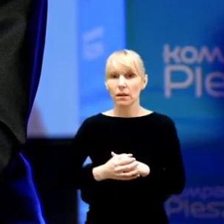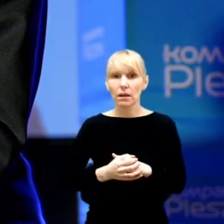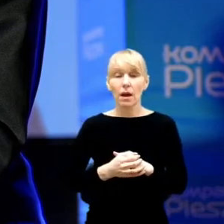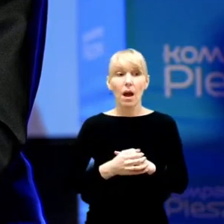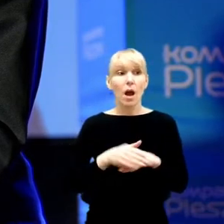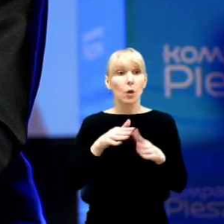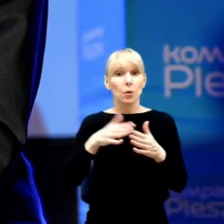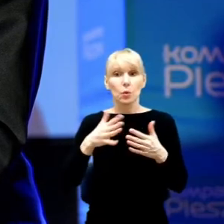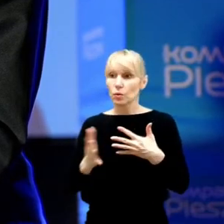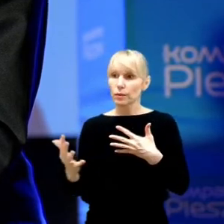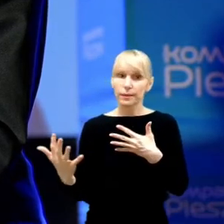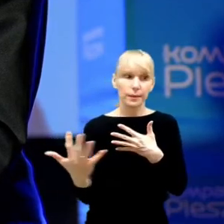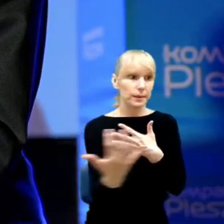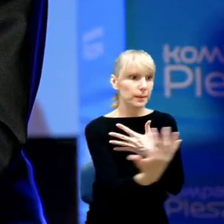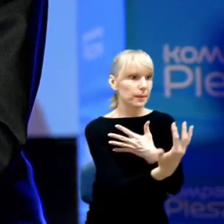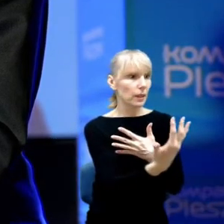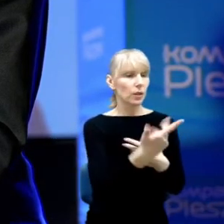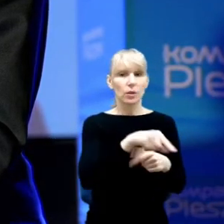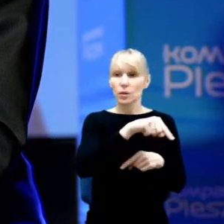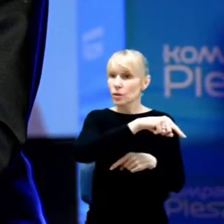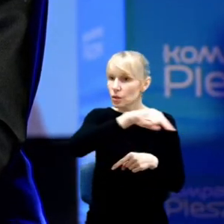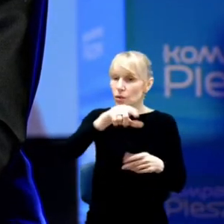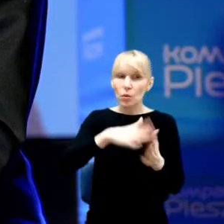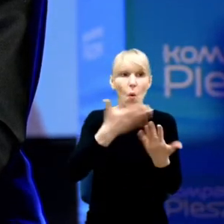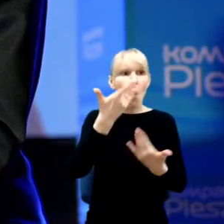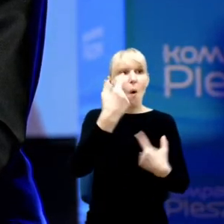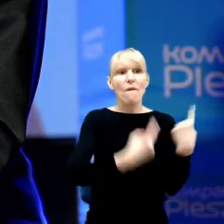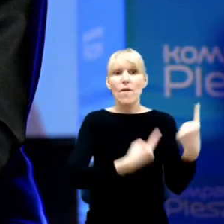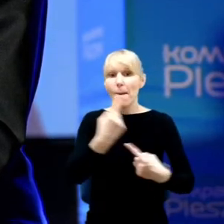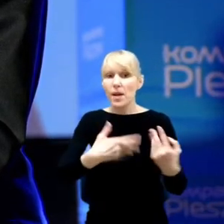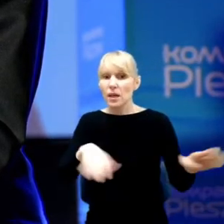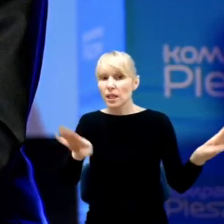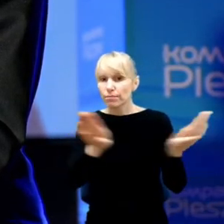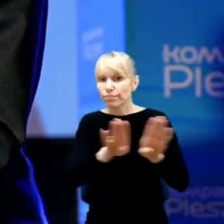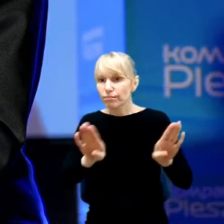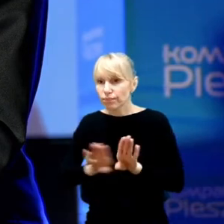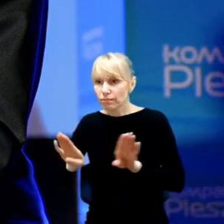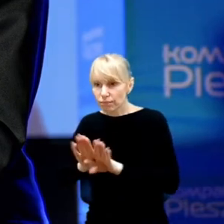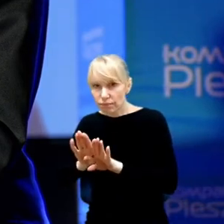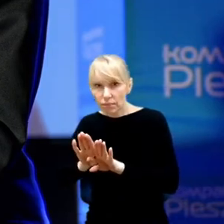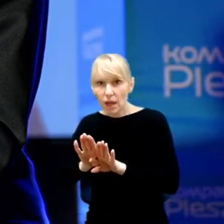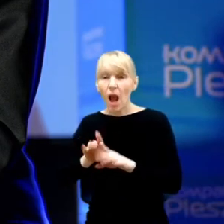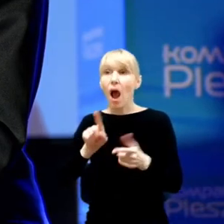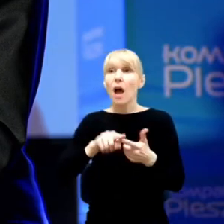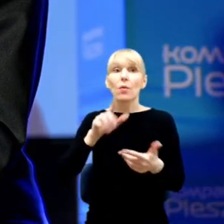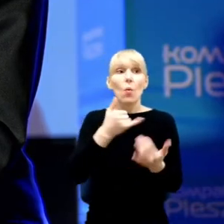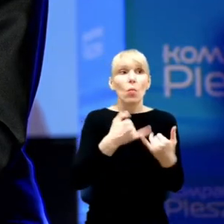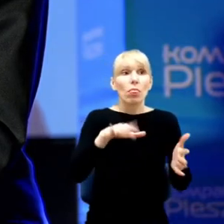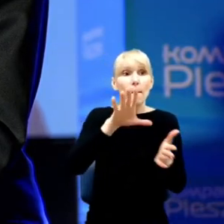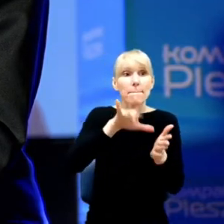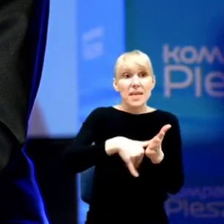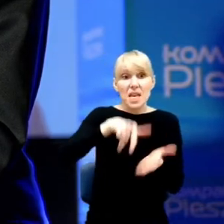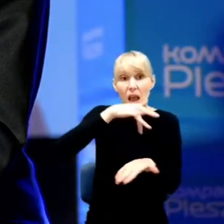zamykane były różnego rodzaju zakłady, fabryki i miasta uczyły się jak na tym rynku,